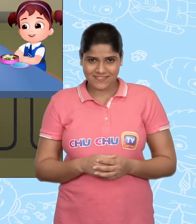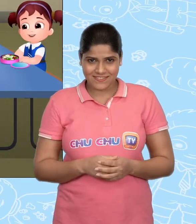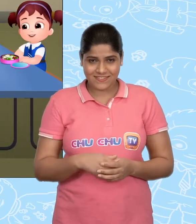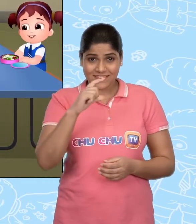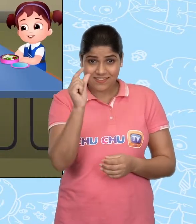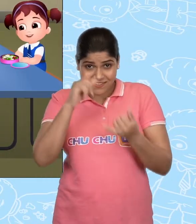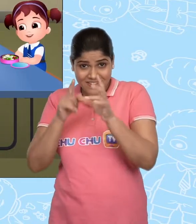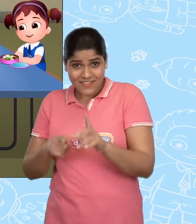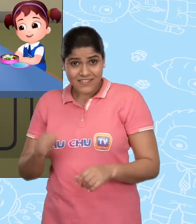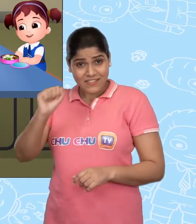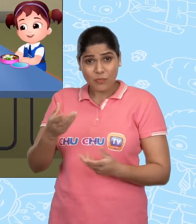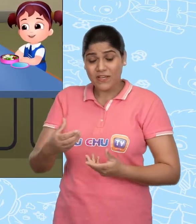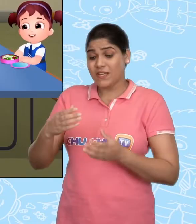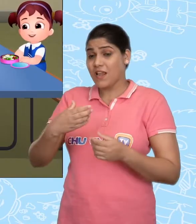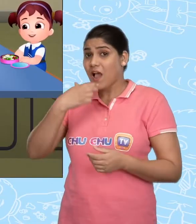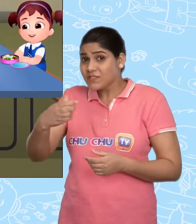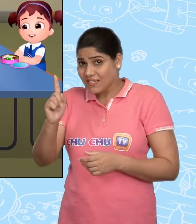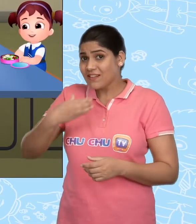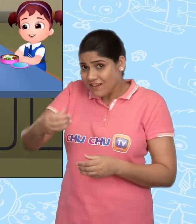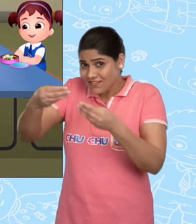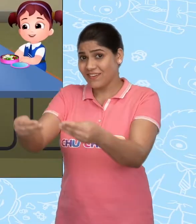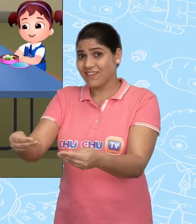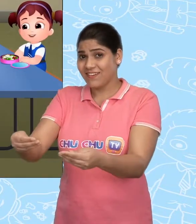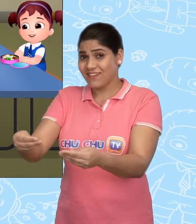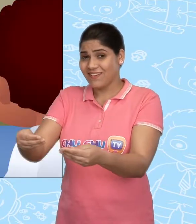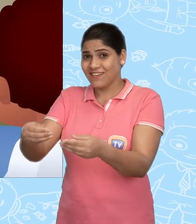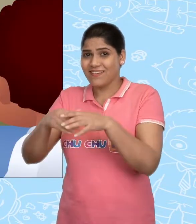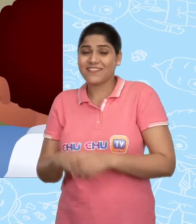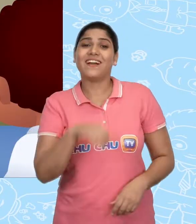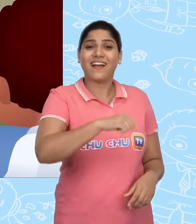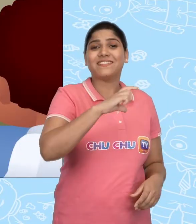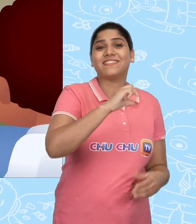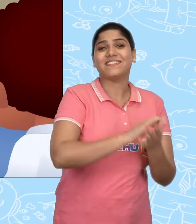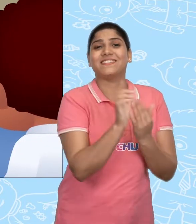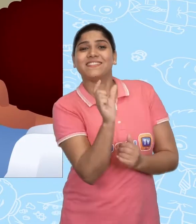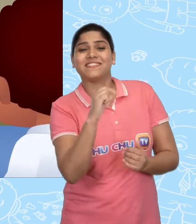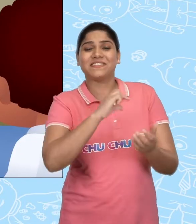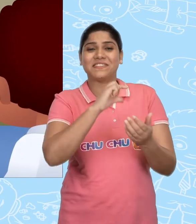Cusslyक्या तुम मेरे pizza कि एक slice लोगे? हां ChuChu! धन्यवाद